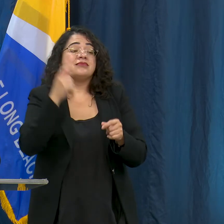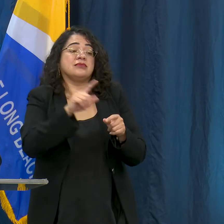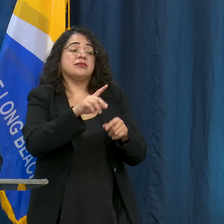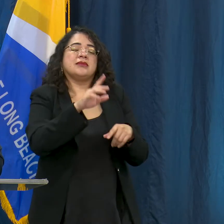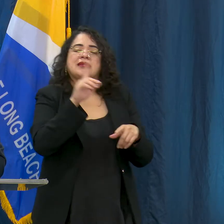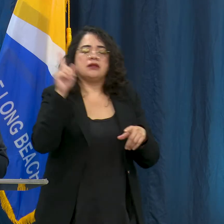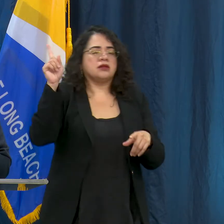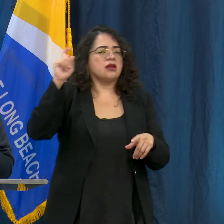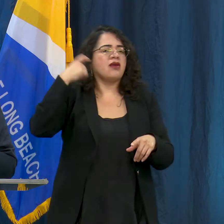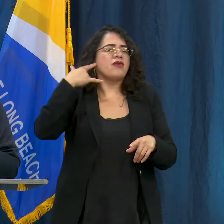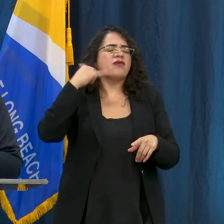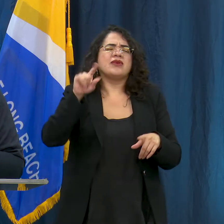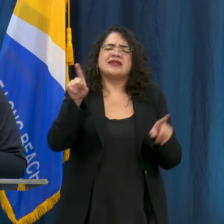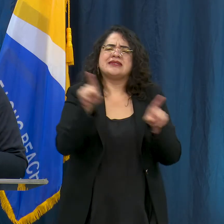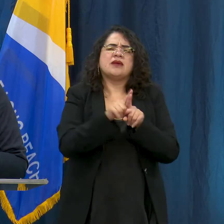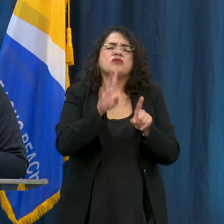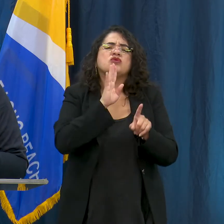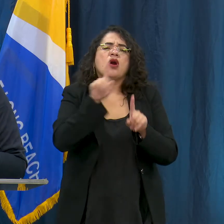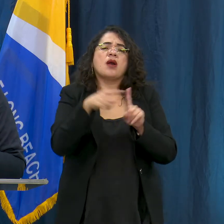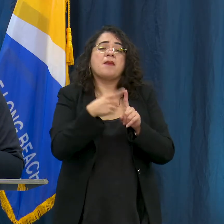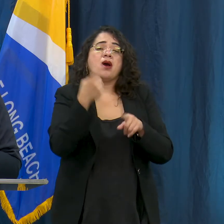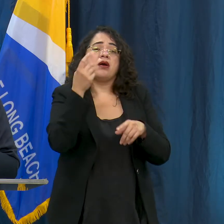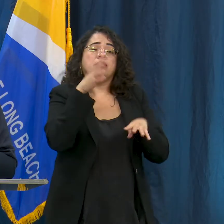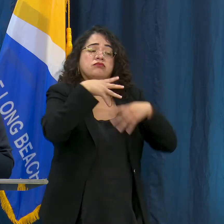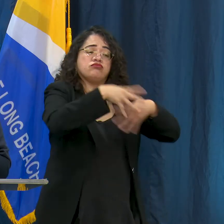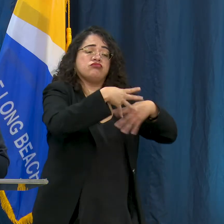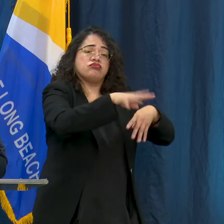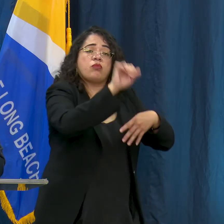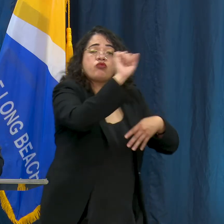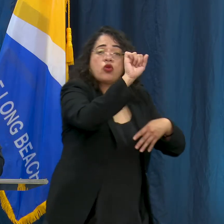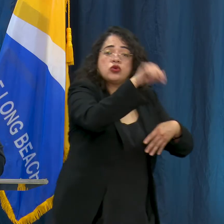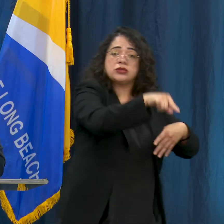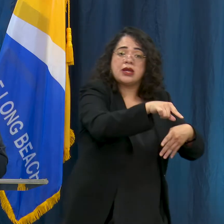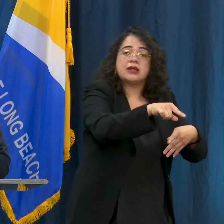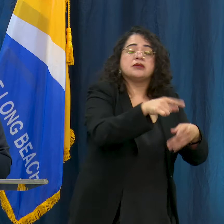siempre con Blancos recce sito's para salud e proteger contra la propagation